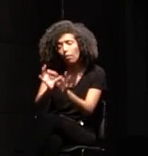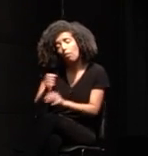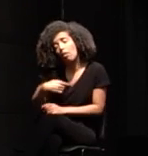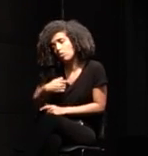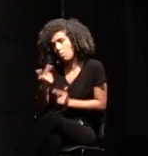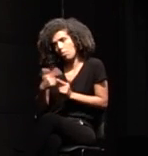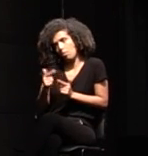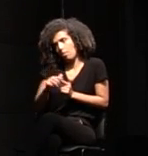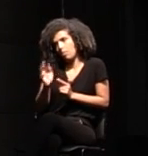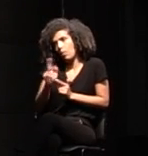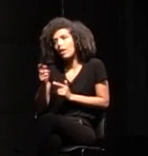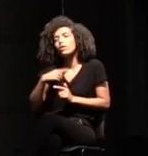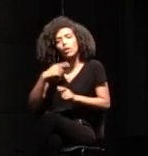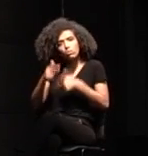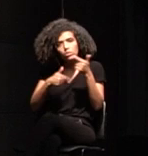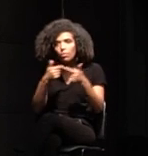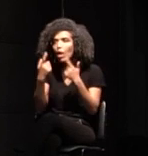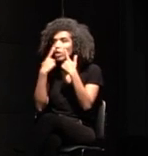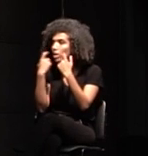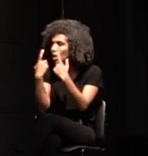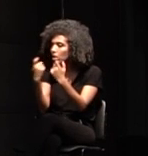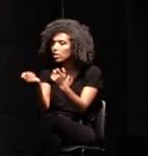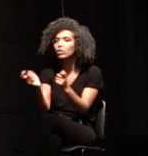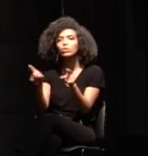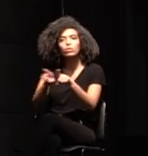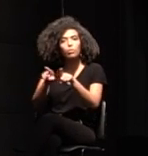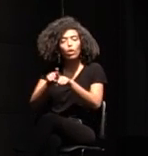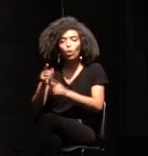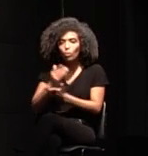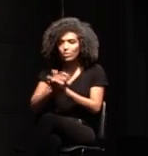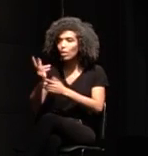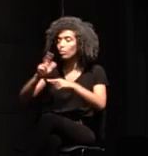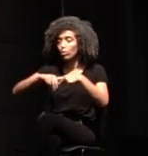e muitas filmografias interessantes surgiram a partir dessa prática,